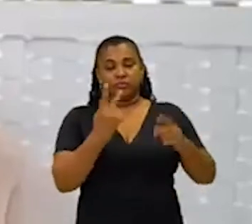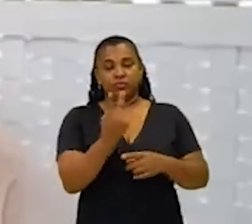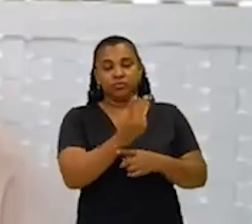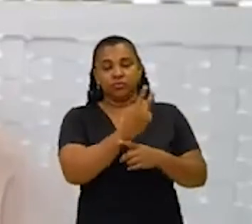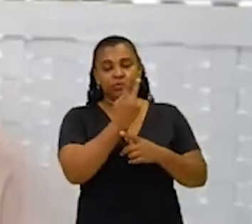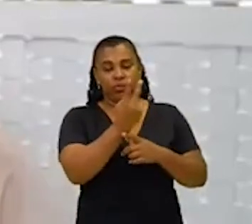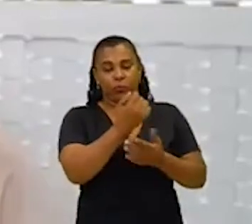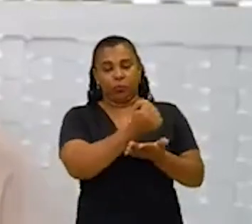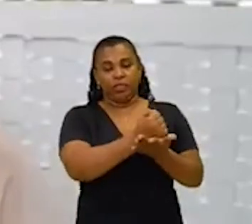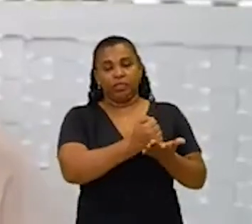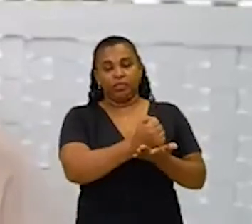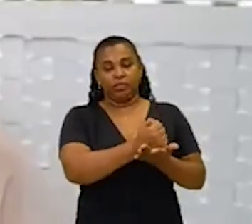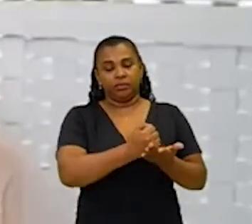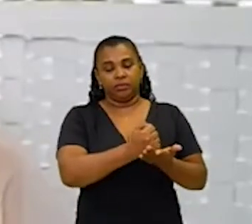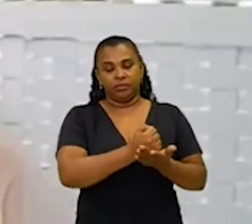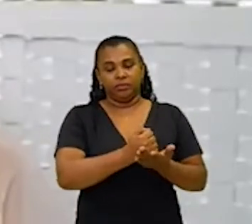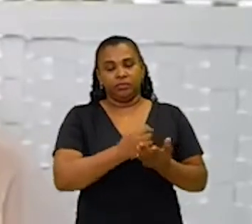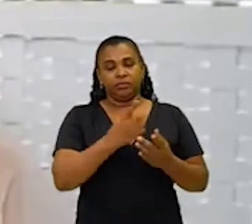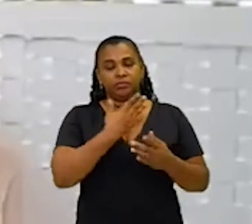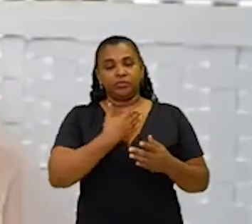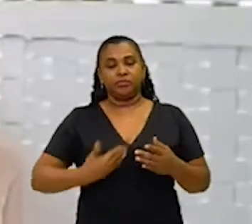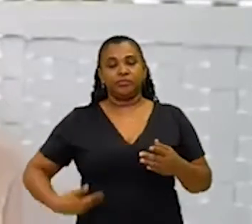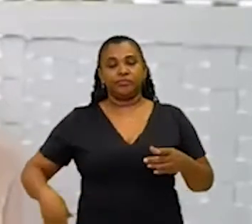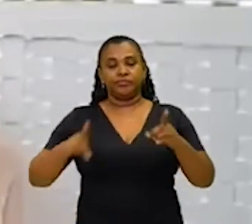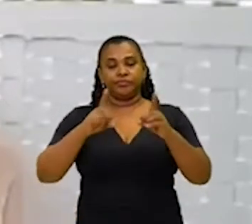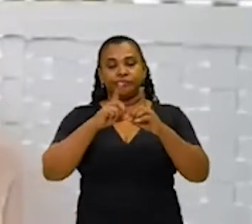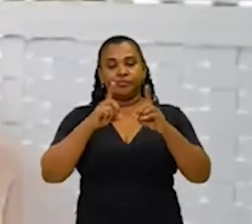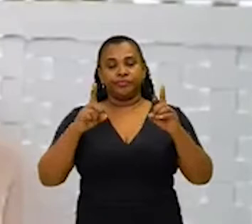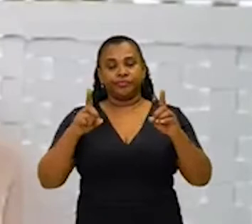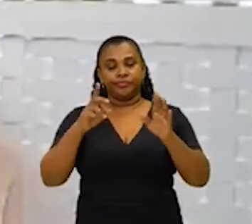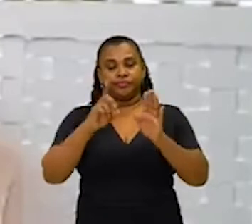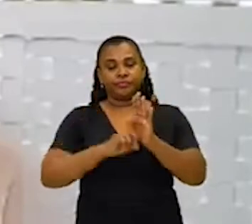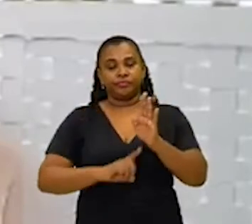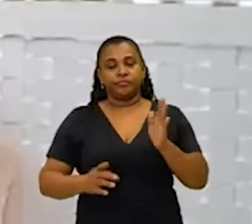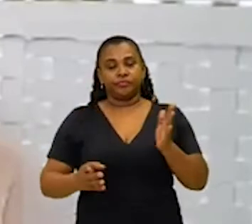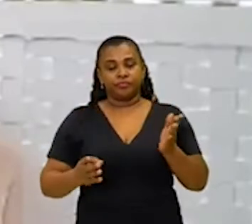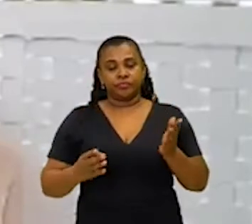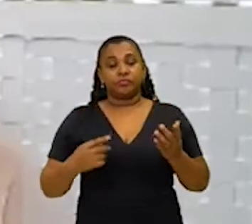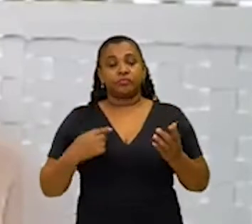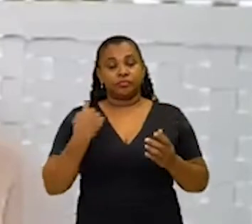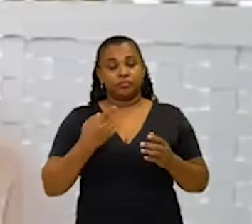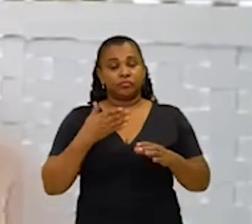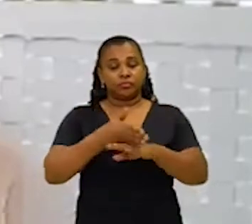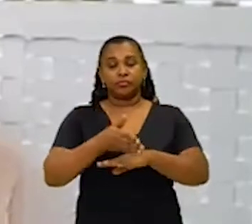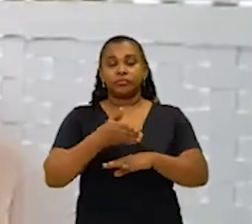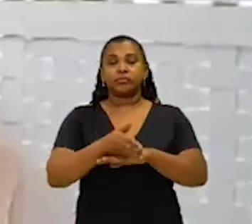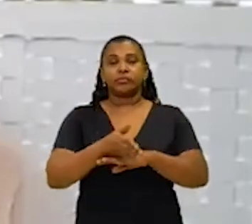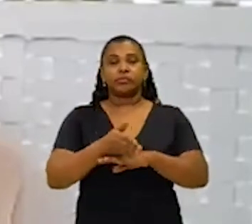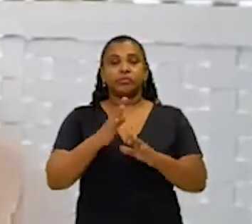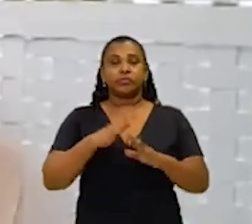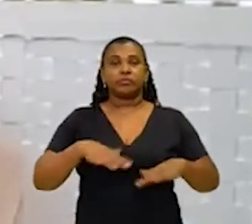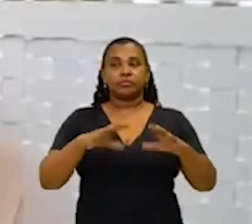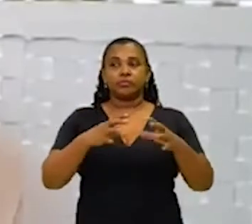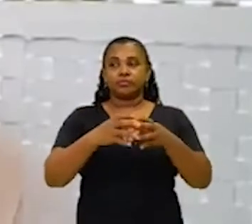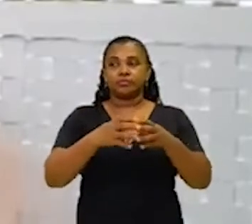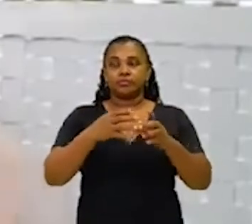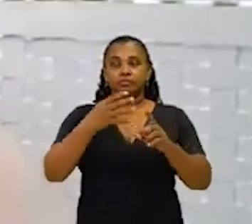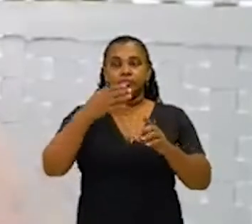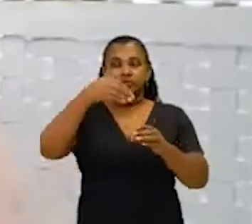estado democrático de preto álcool ao durante a nossa participação como eleitores e como e como